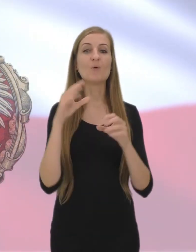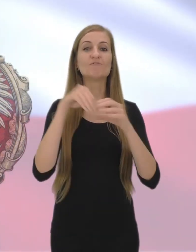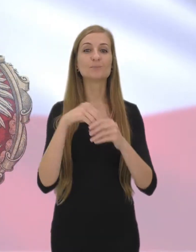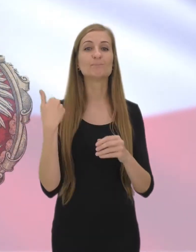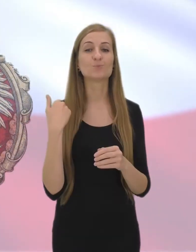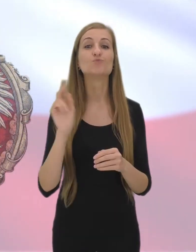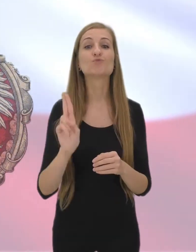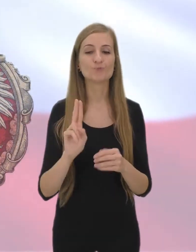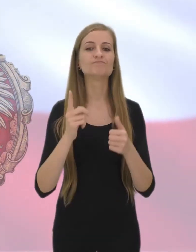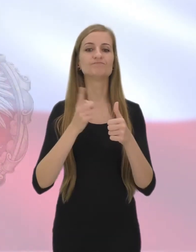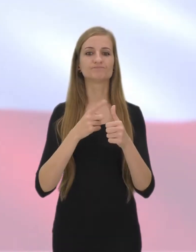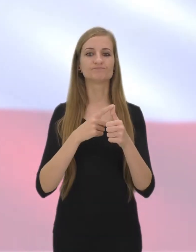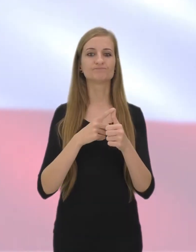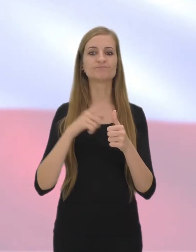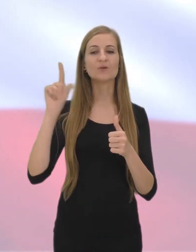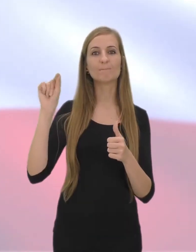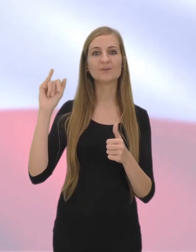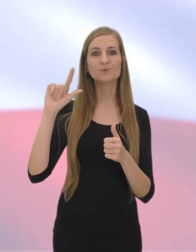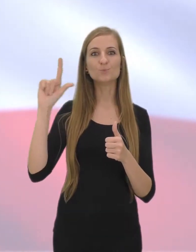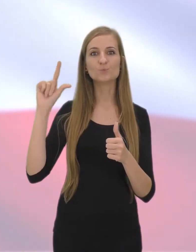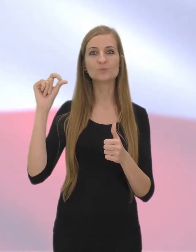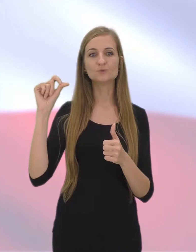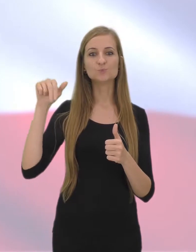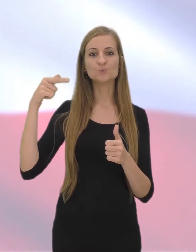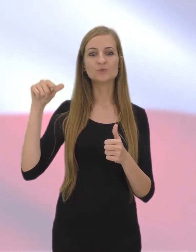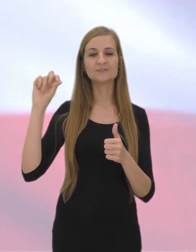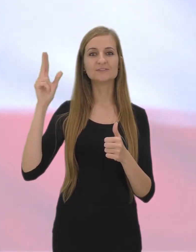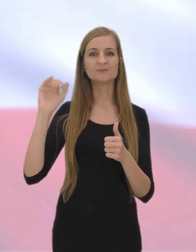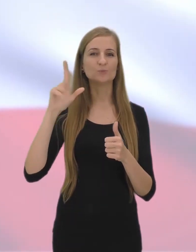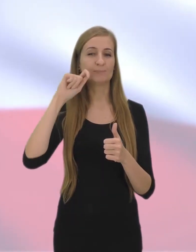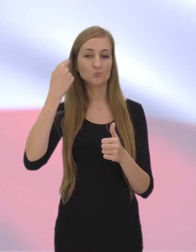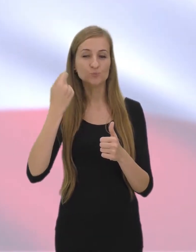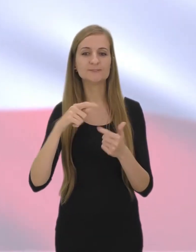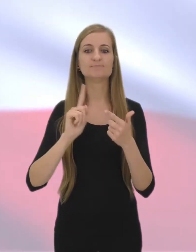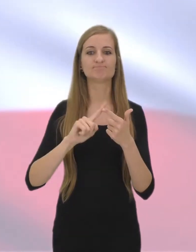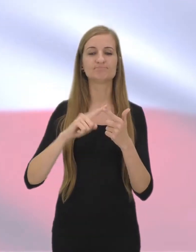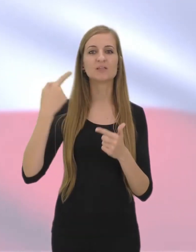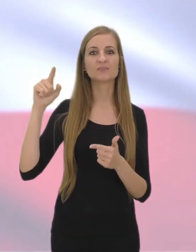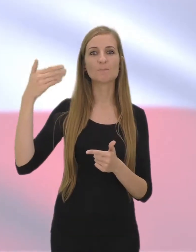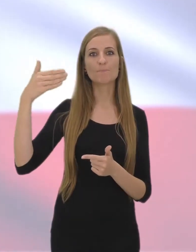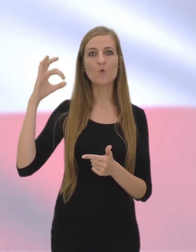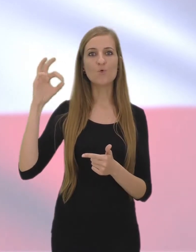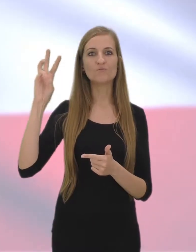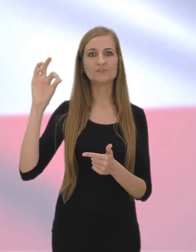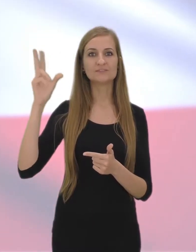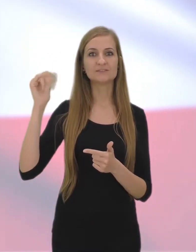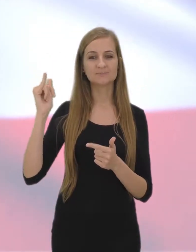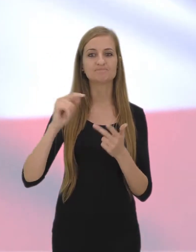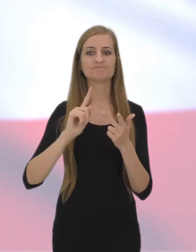Działali Józef Piłsudski, Dmowski,